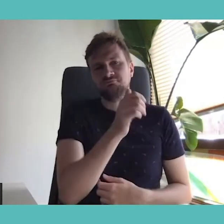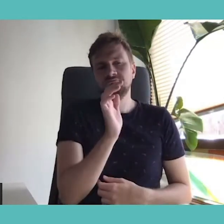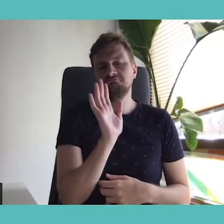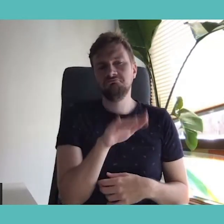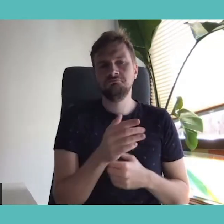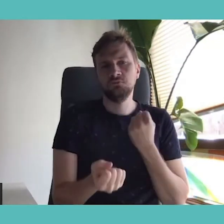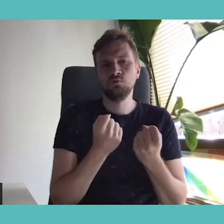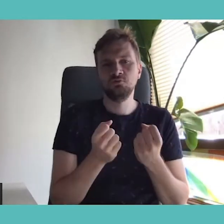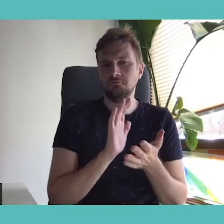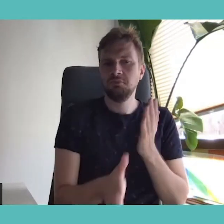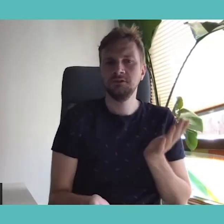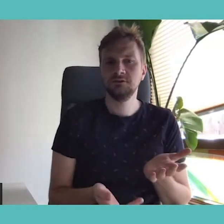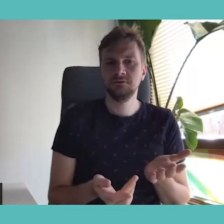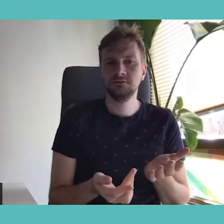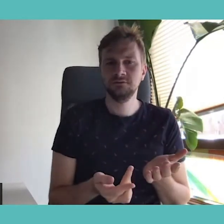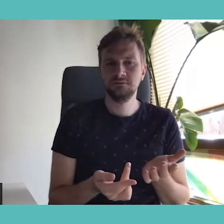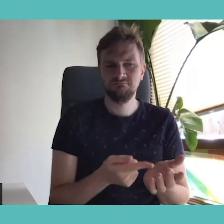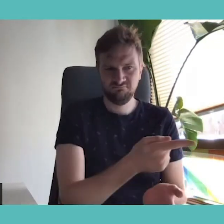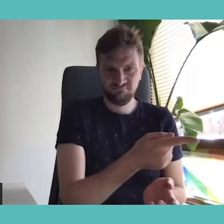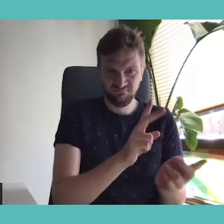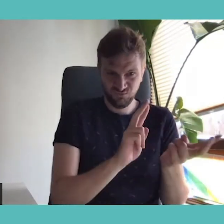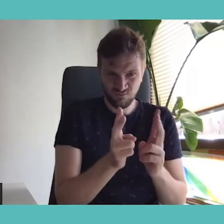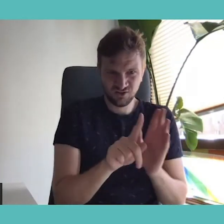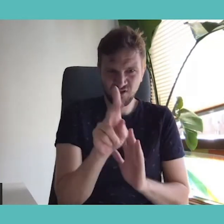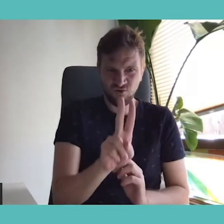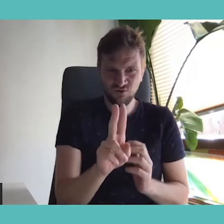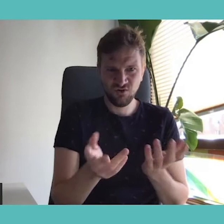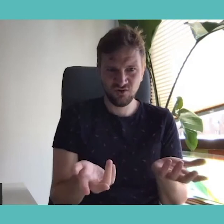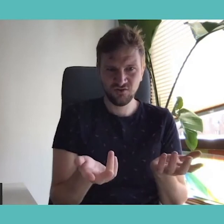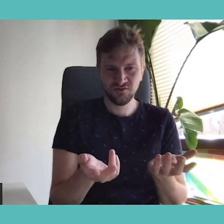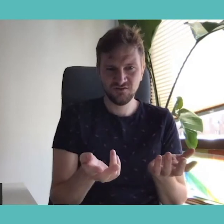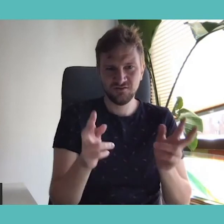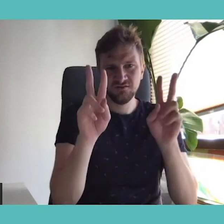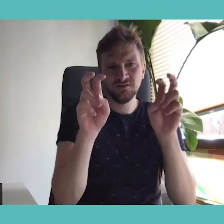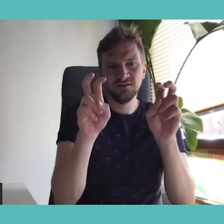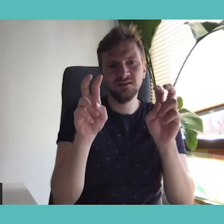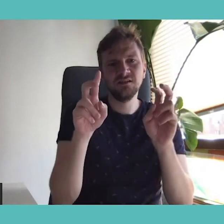Rezygnuję, jest to dla mnie trudne. Dla kogo jest ten tłumacz? Właśnie.